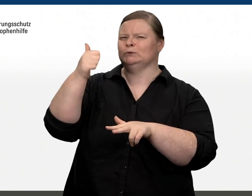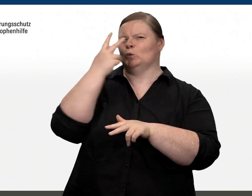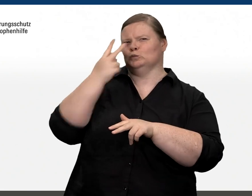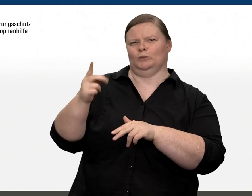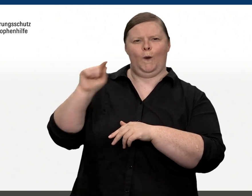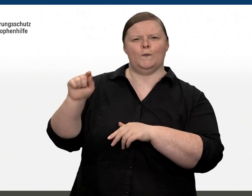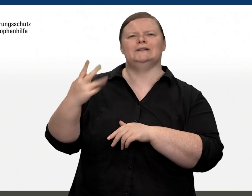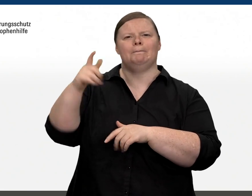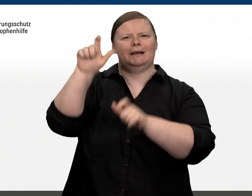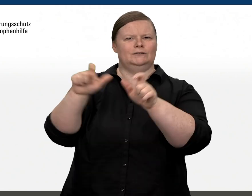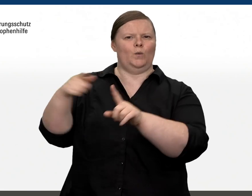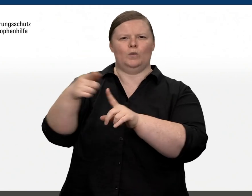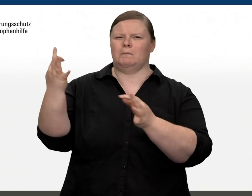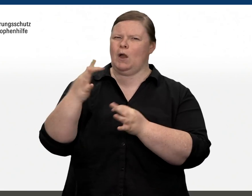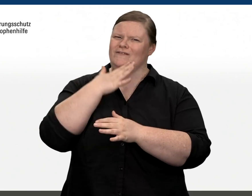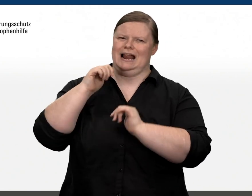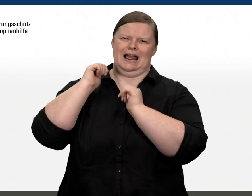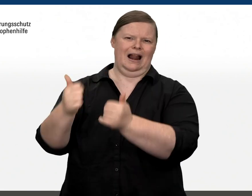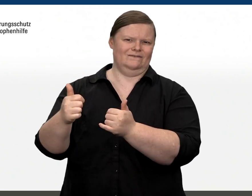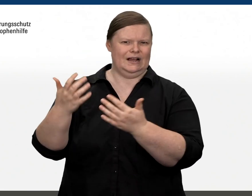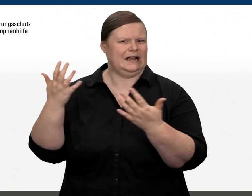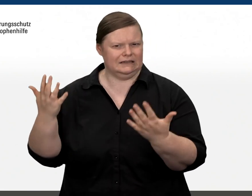ganz besonders im Hinblick auf hilfebedürftige Personen